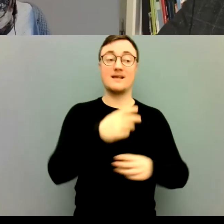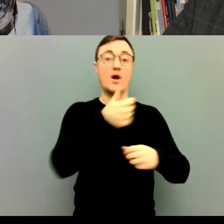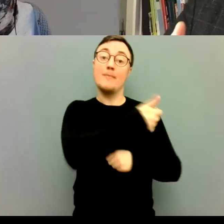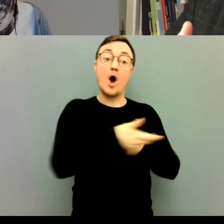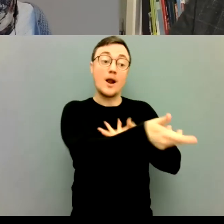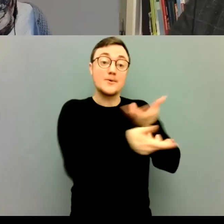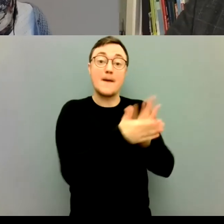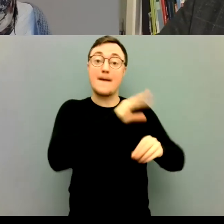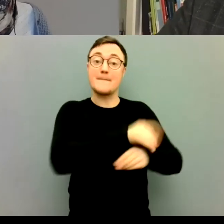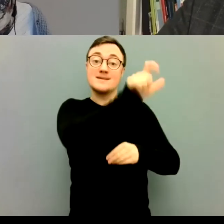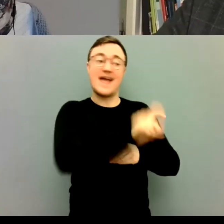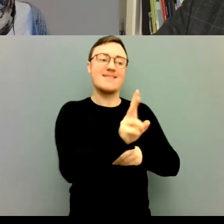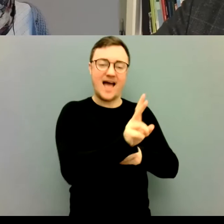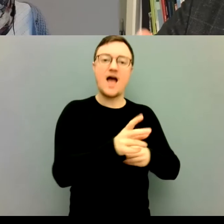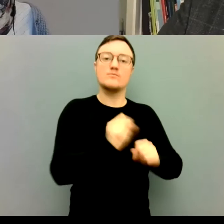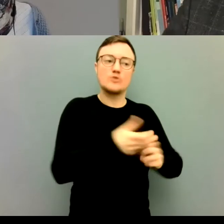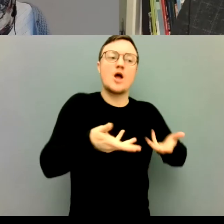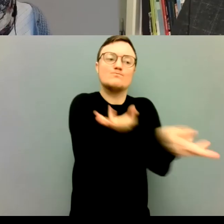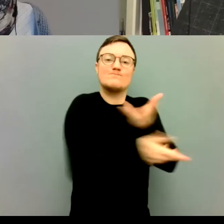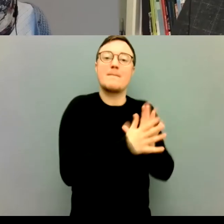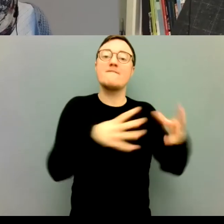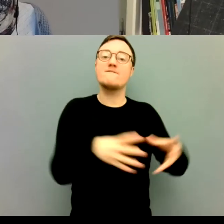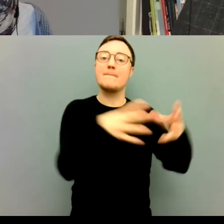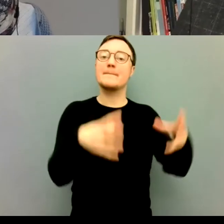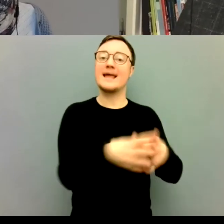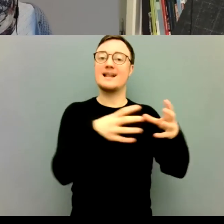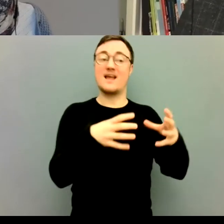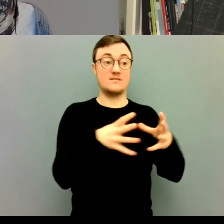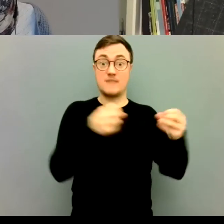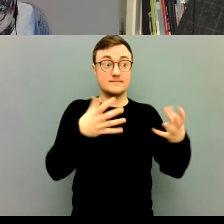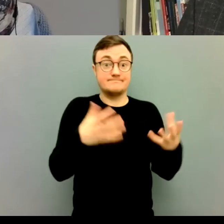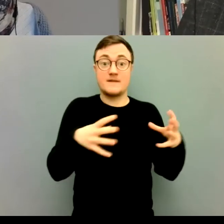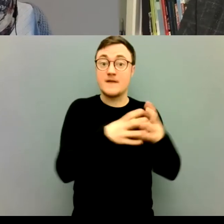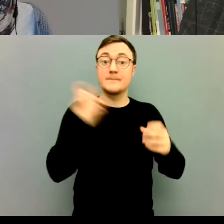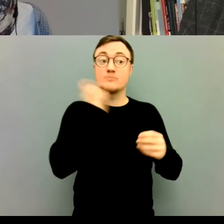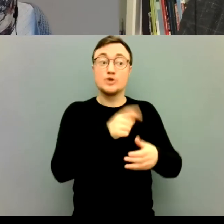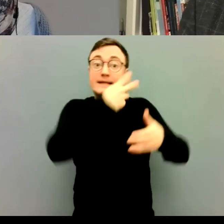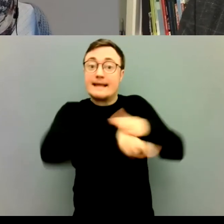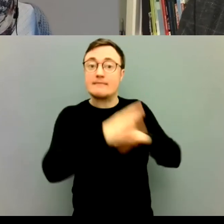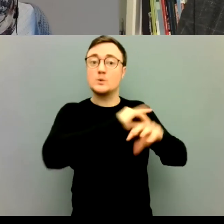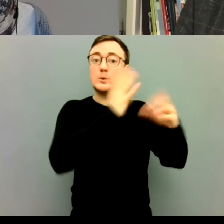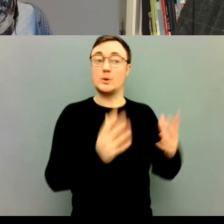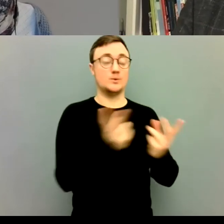och det verktyget försvann. Det var en fruktansvärd upplevelse för många.